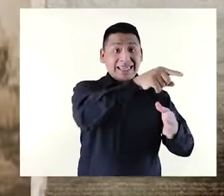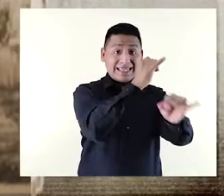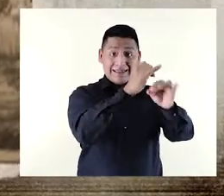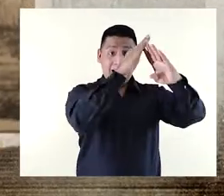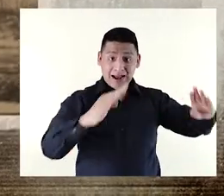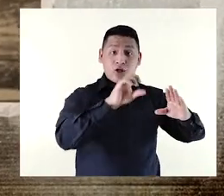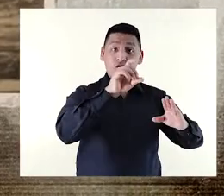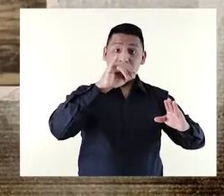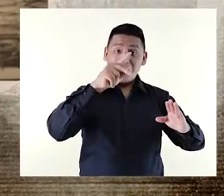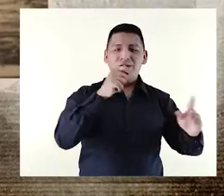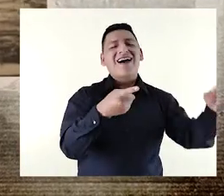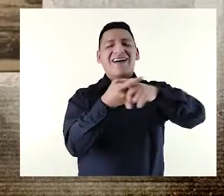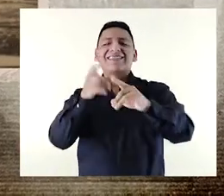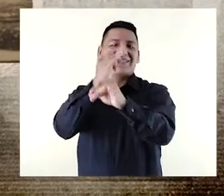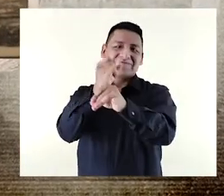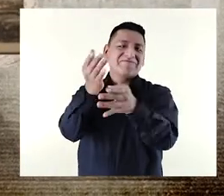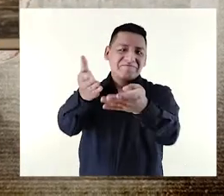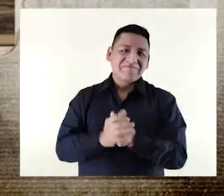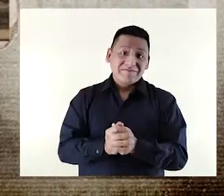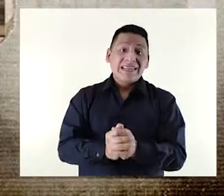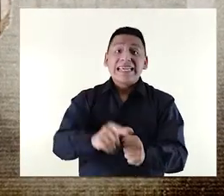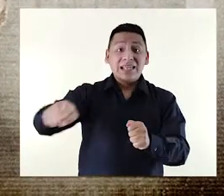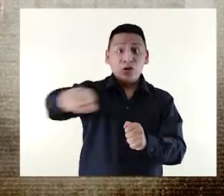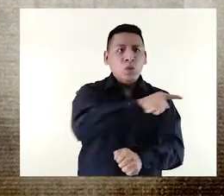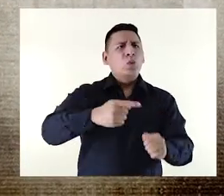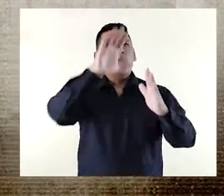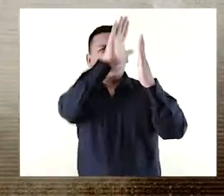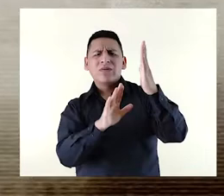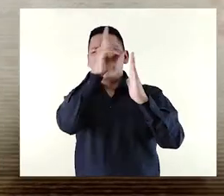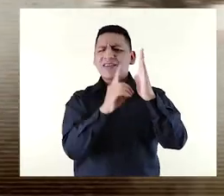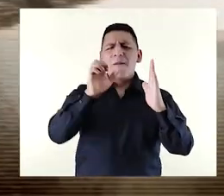el convento grande de los dominicos hasta esta iglesia que siempre tuvo un aspecto barroco como